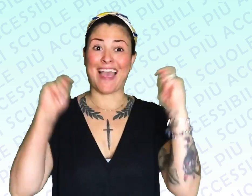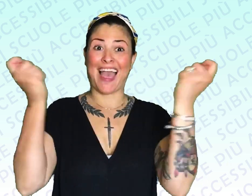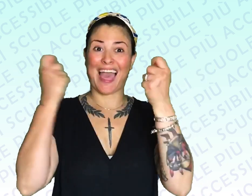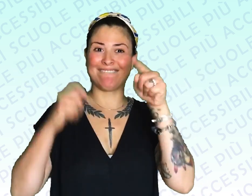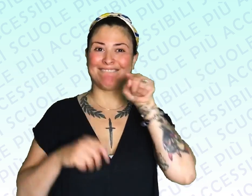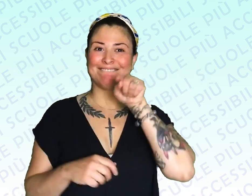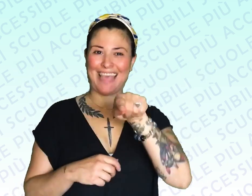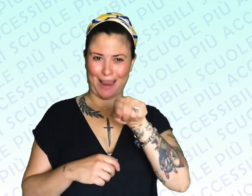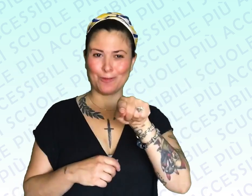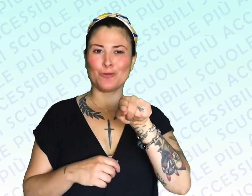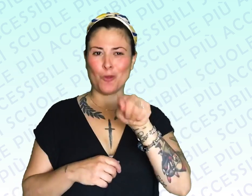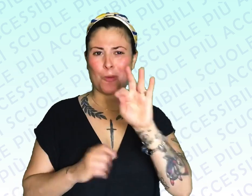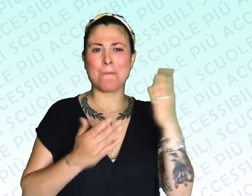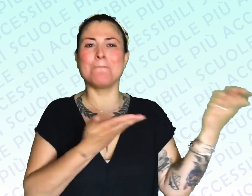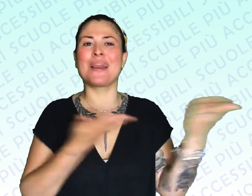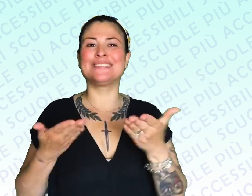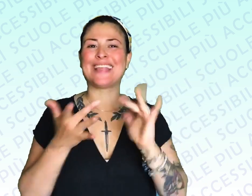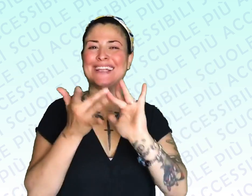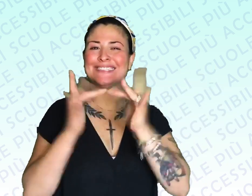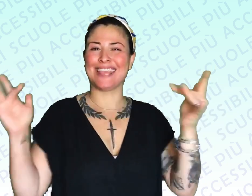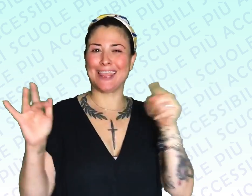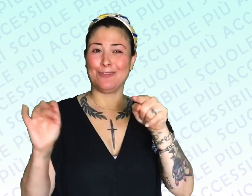Durante l'evento verrà presentato il sito in tutte le sue parti